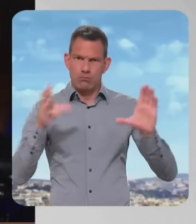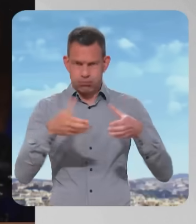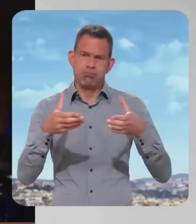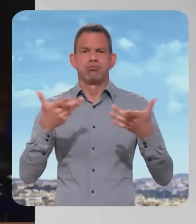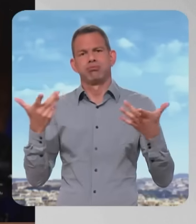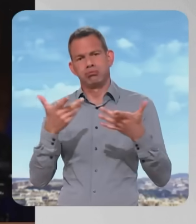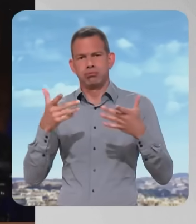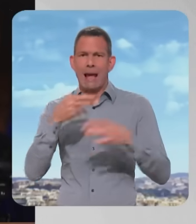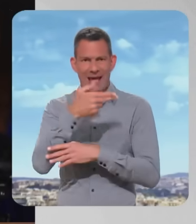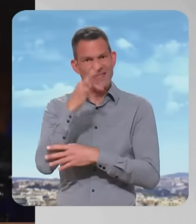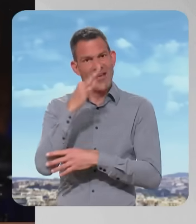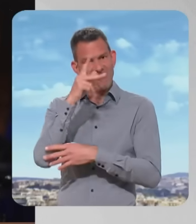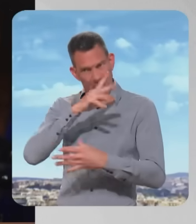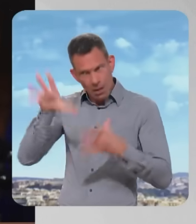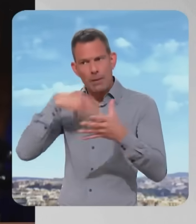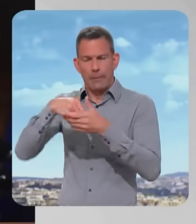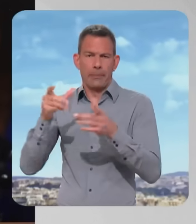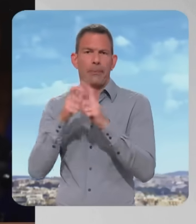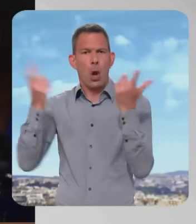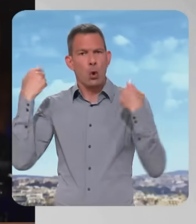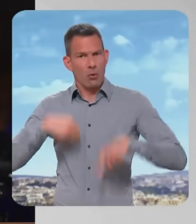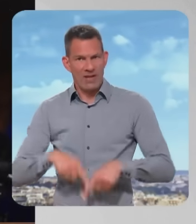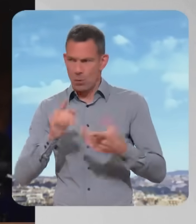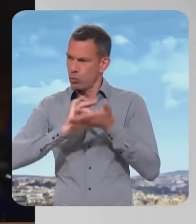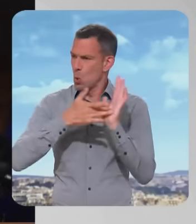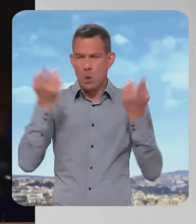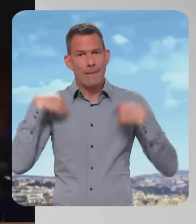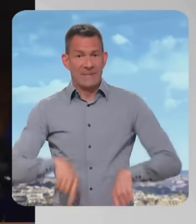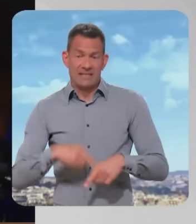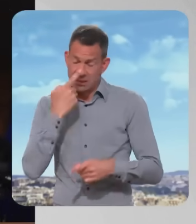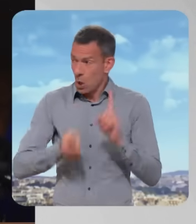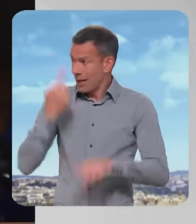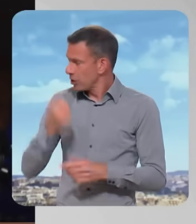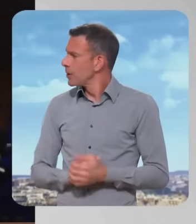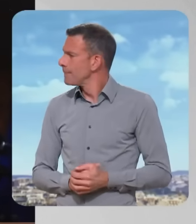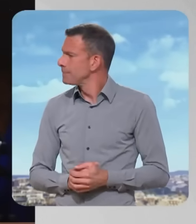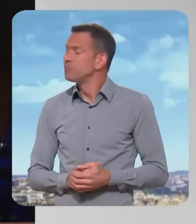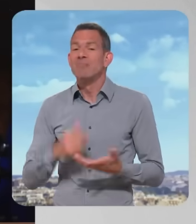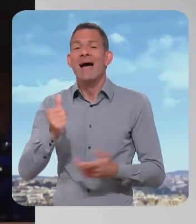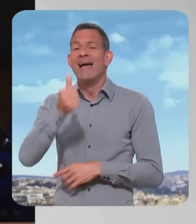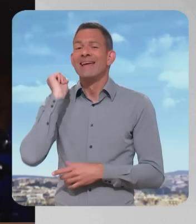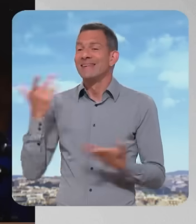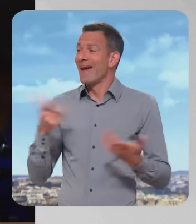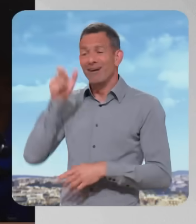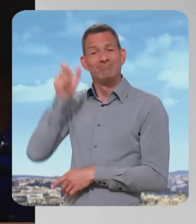T.Sotto: L'idée d'un vote parmi tous les députés du Nouveau Front populaire pour choisir un nouveau candidat Premier ministre?